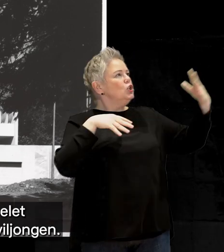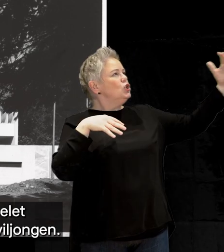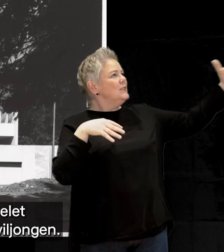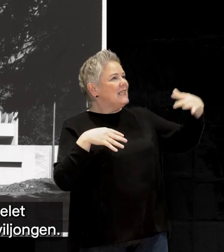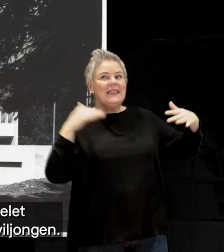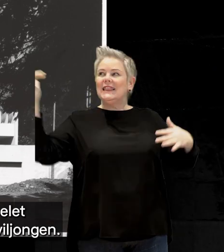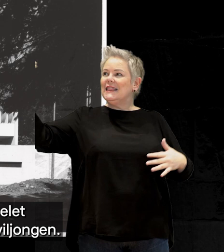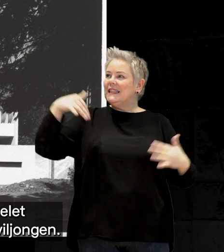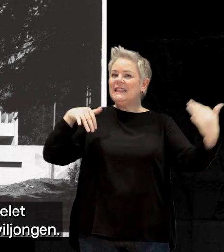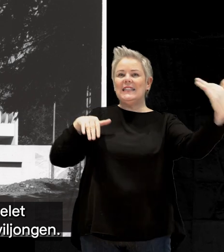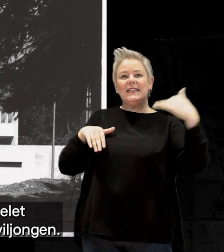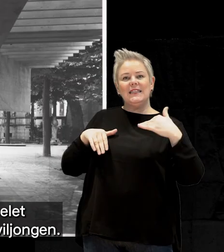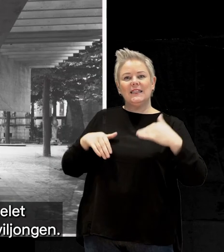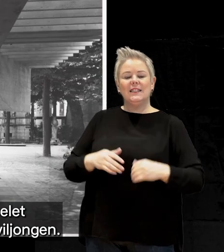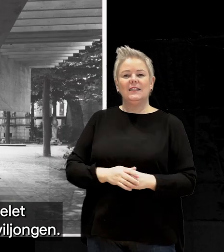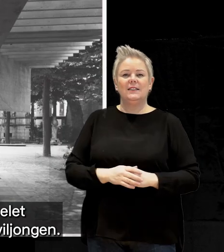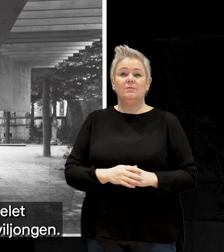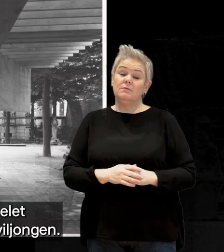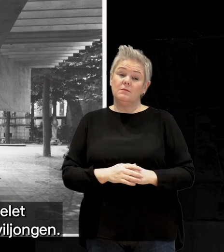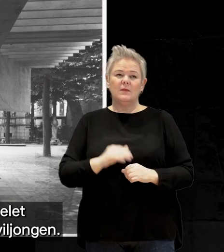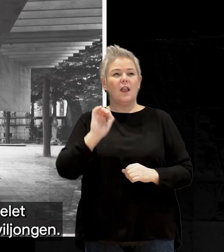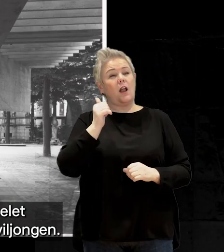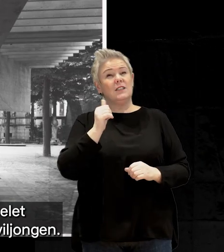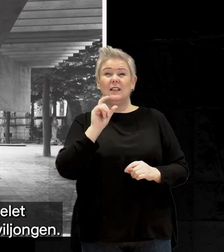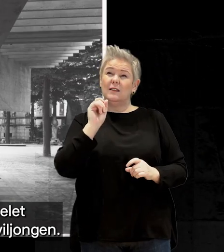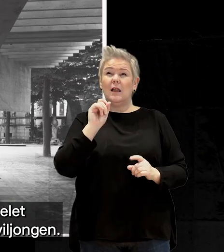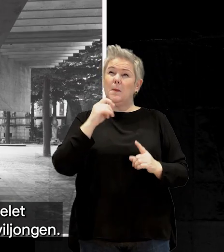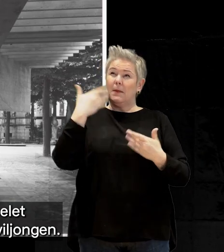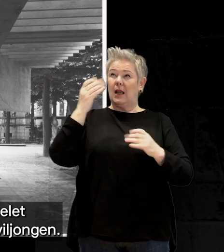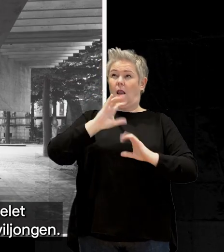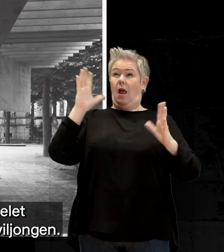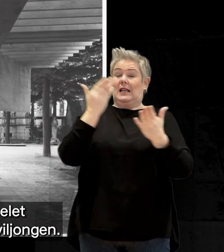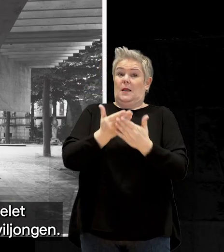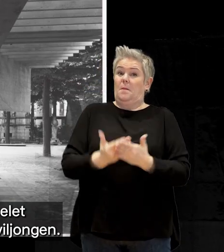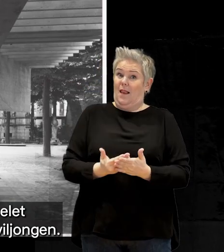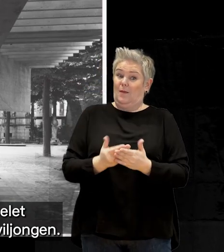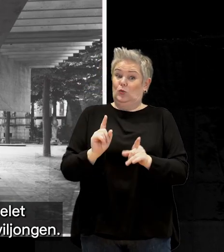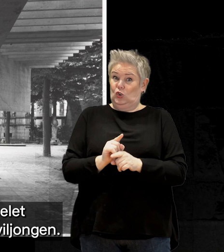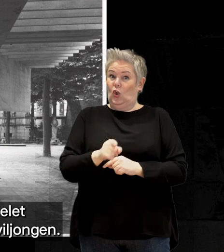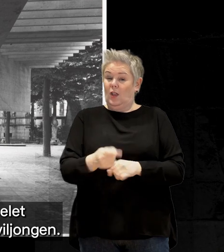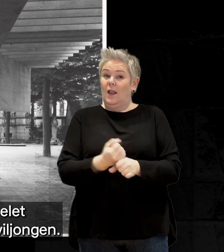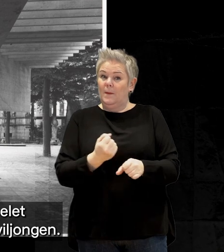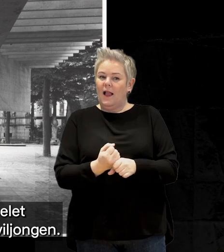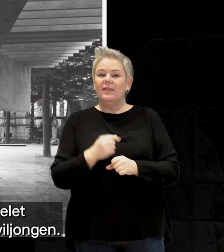Kanskje det klareste eksempelet på den presisjonen er Venezia-paviljongen.